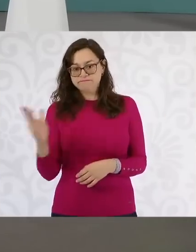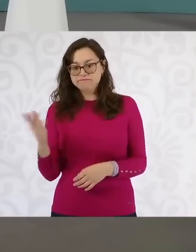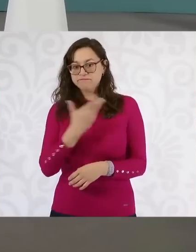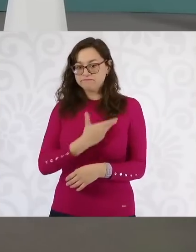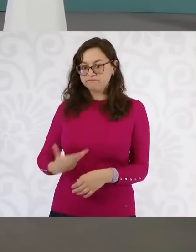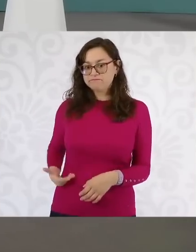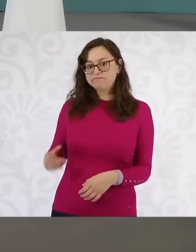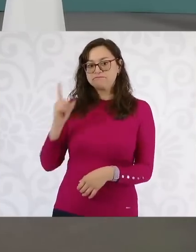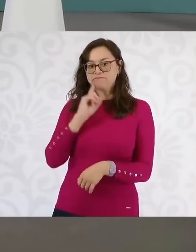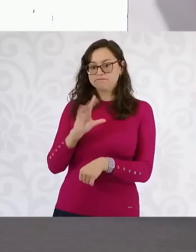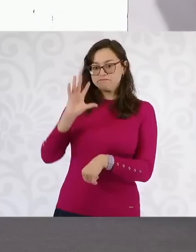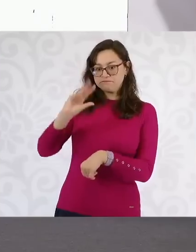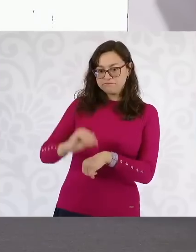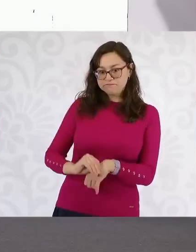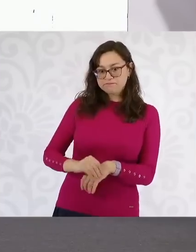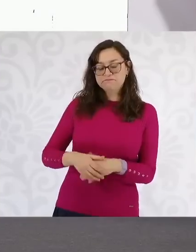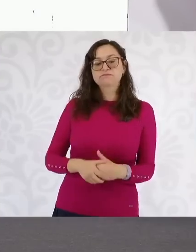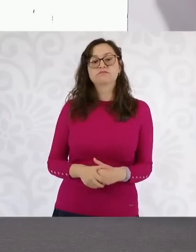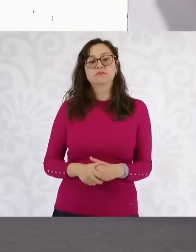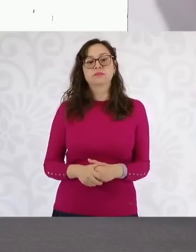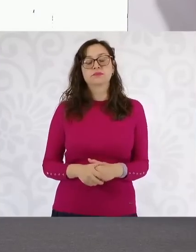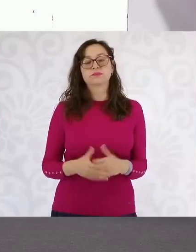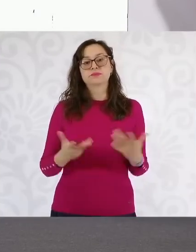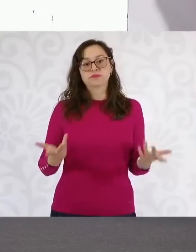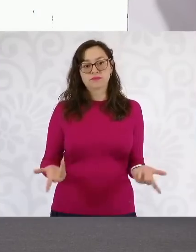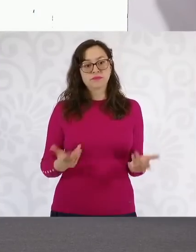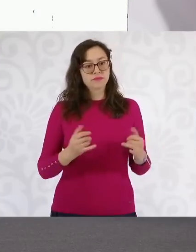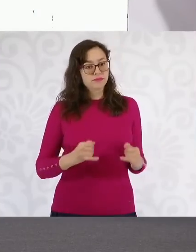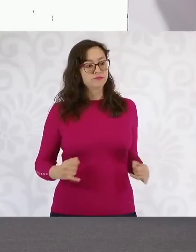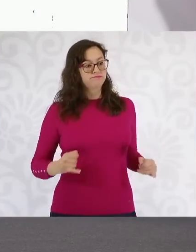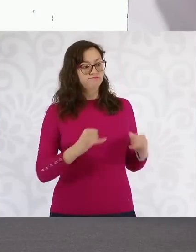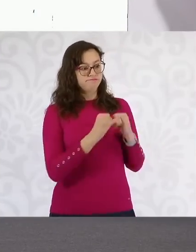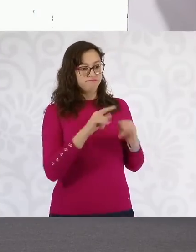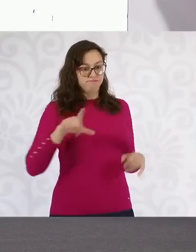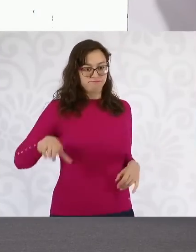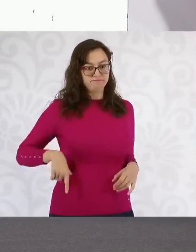diferentes organismos del Gobierno Federal amigos de los medios de comunicación reciban